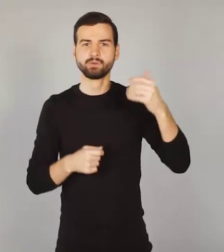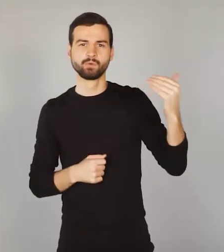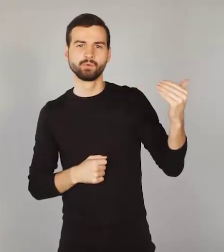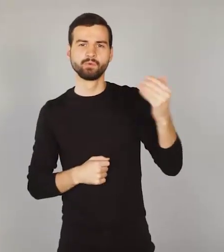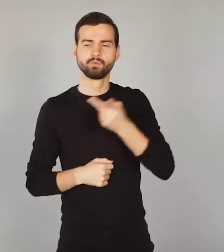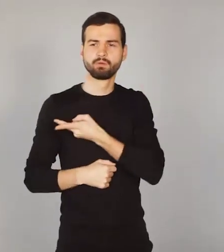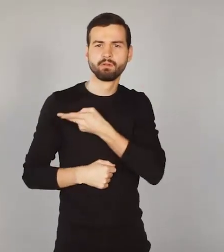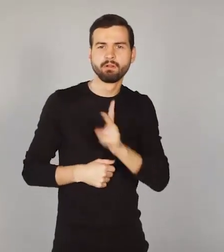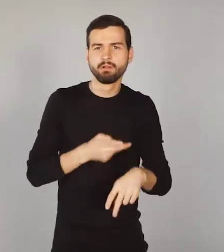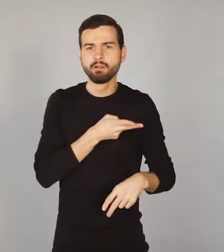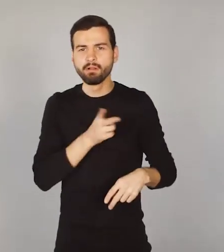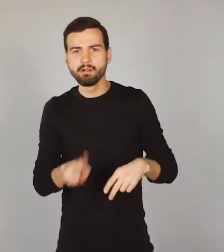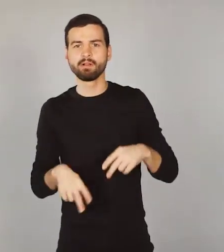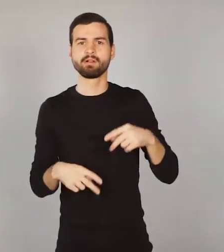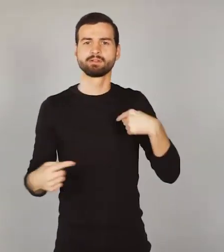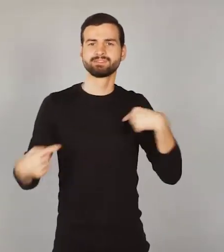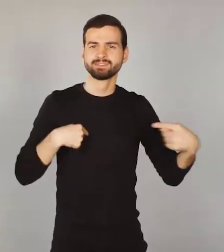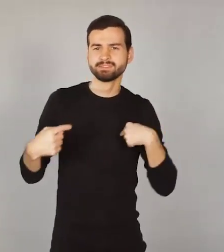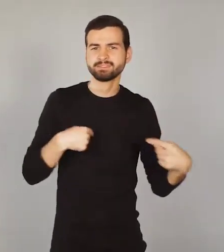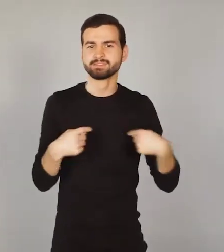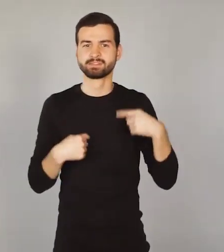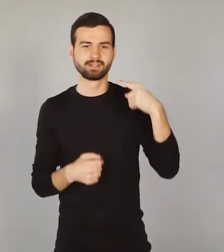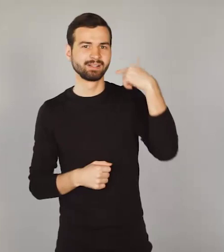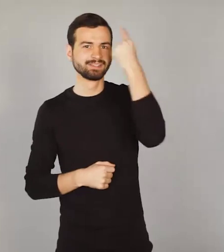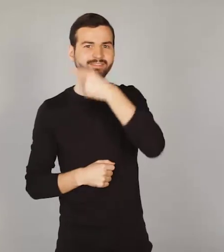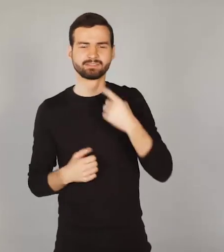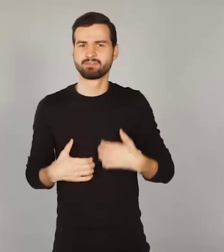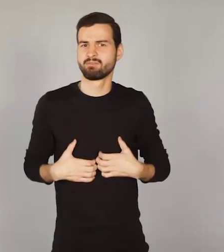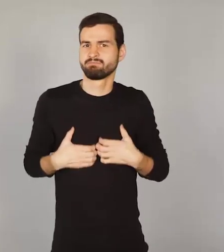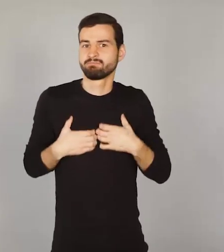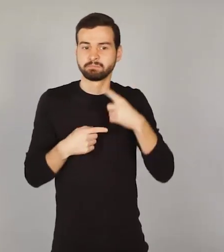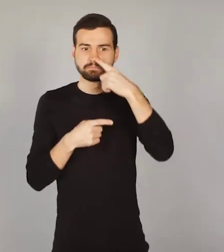гибель людей, их смятение и ужас